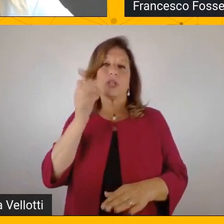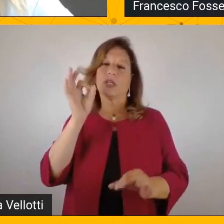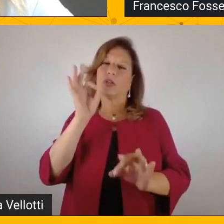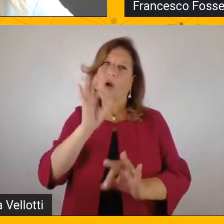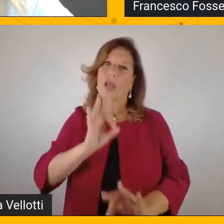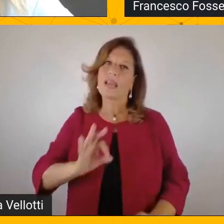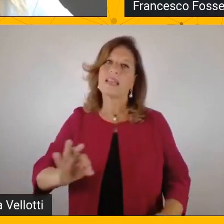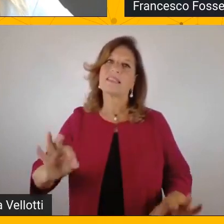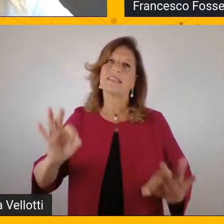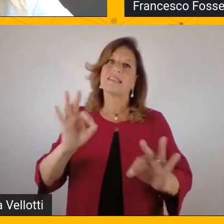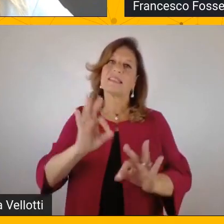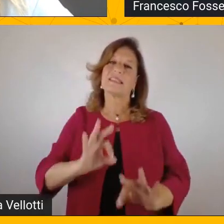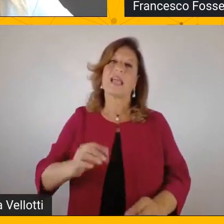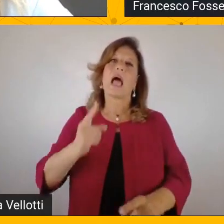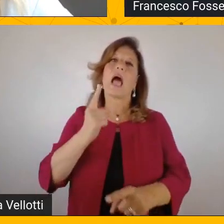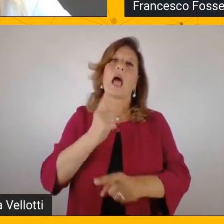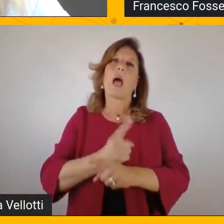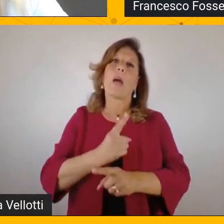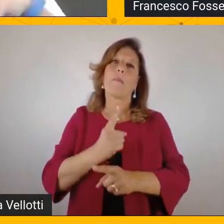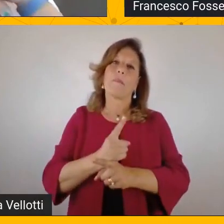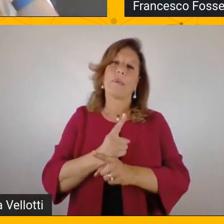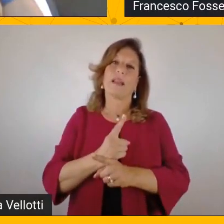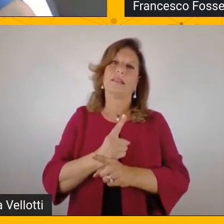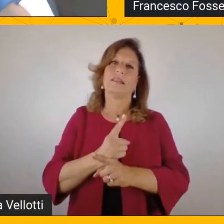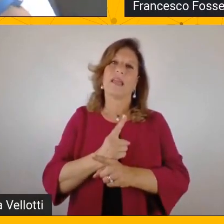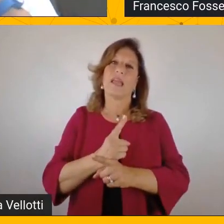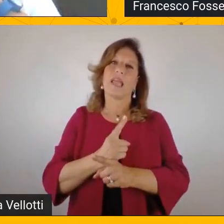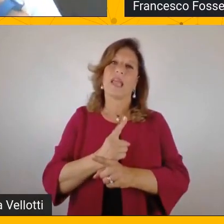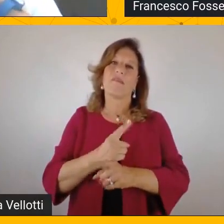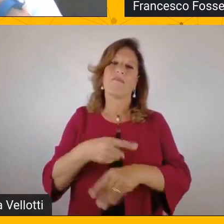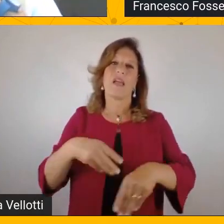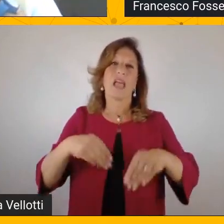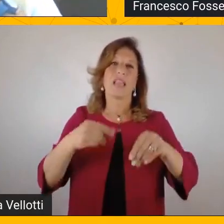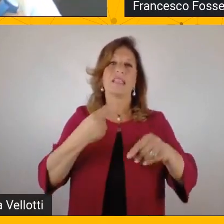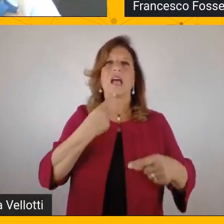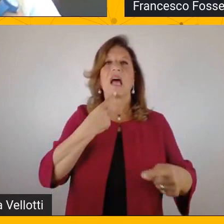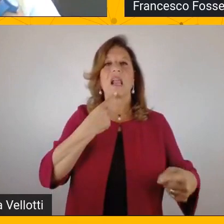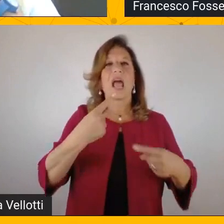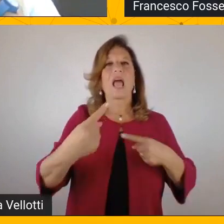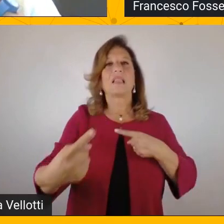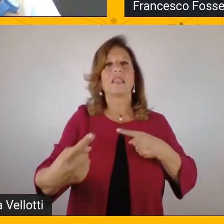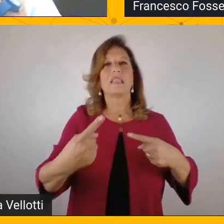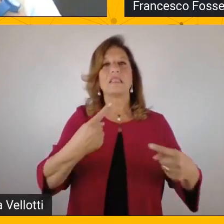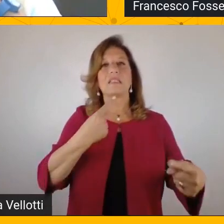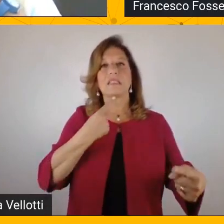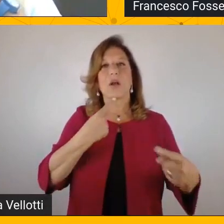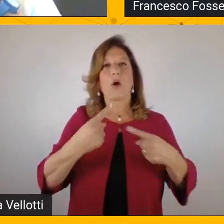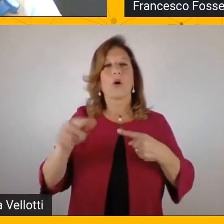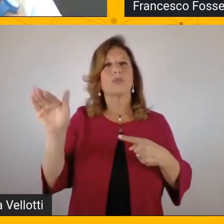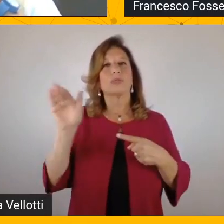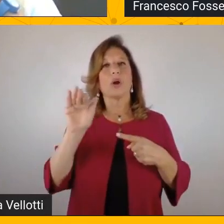debbano sempre ehm avviare un discorso con i più giovani che